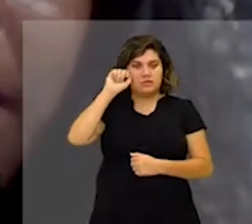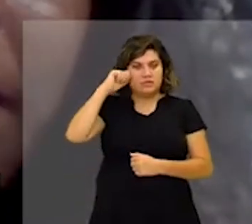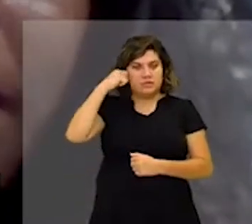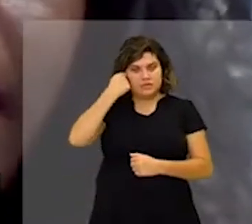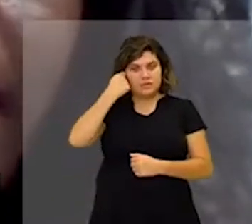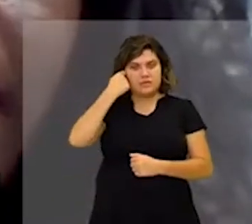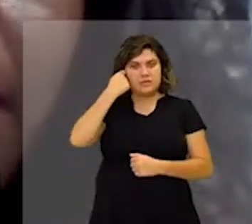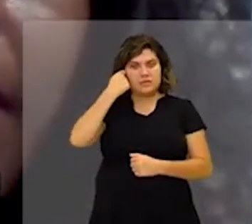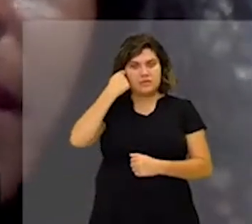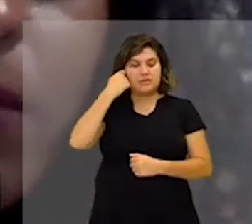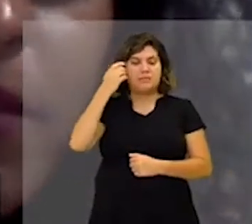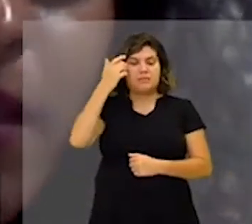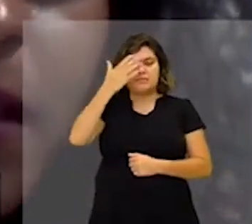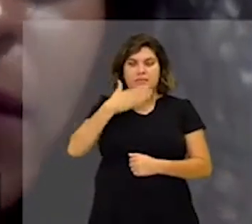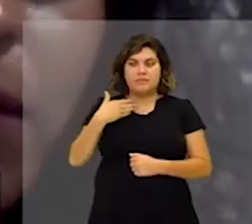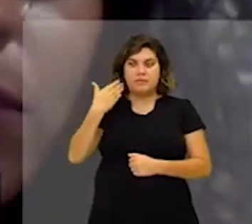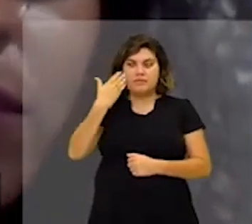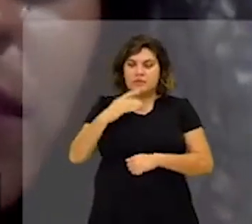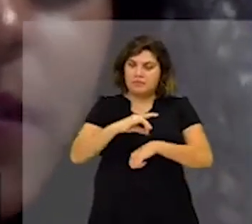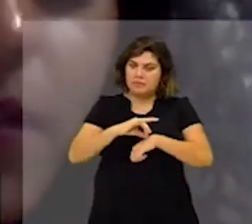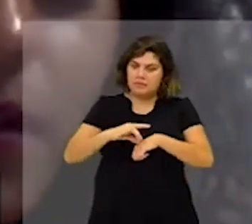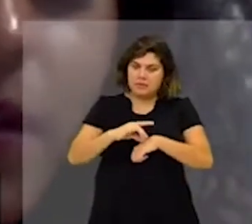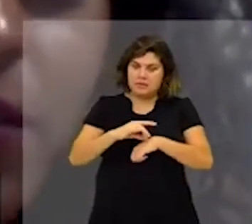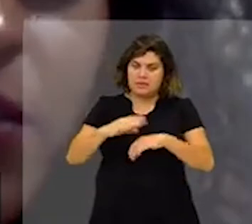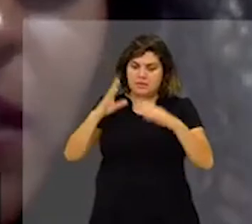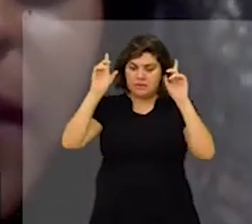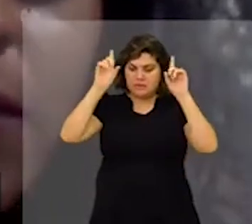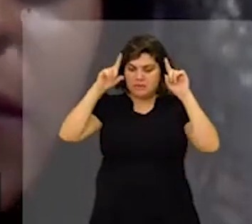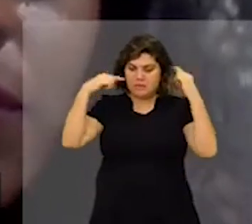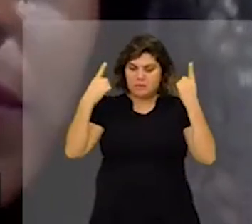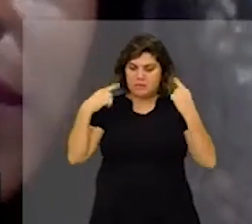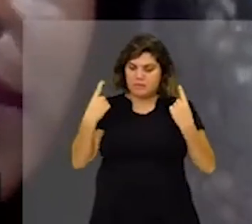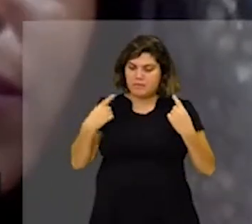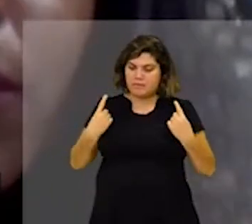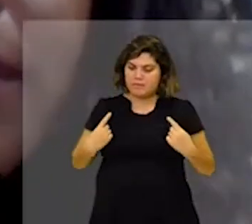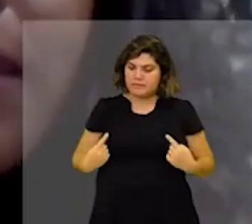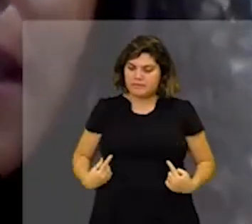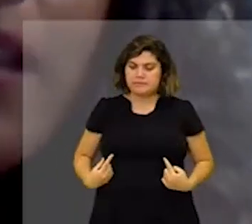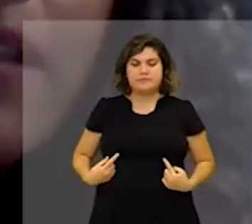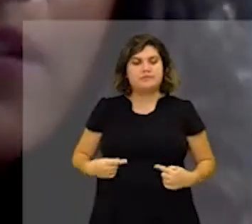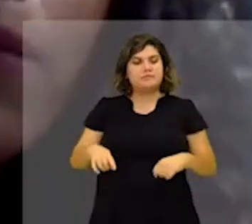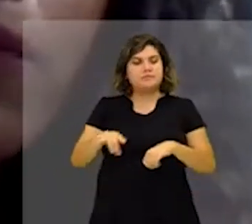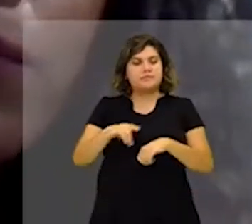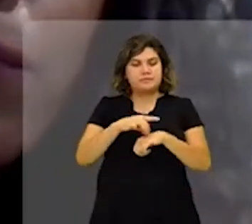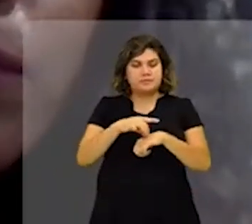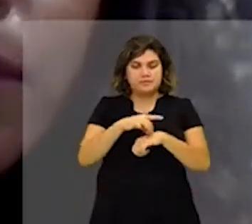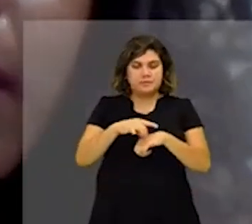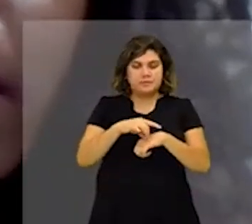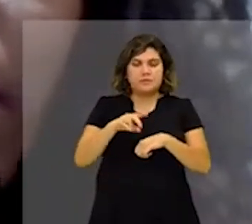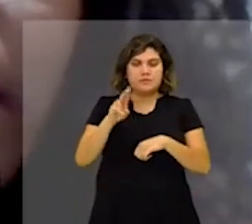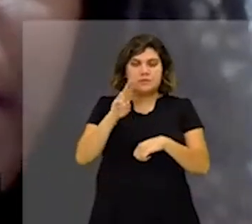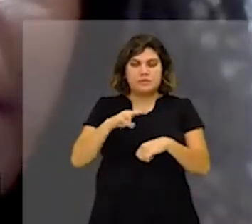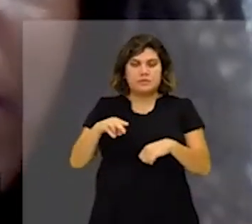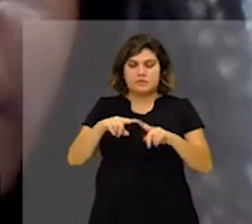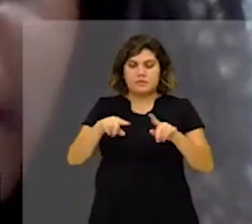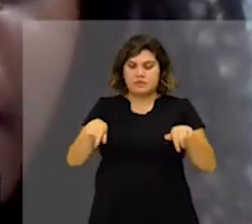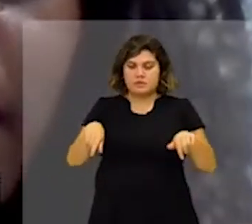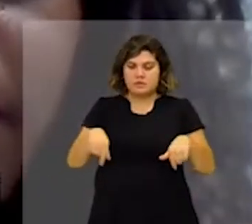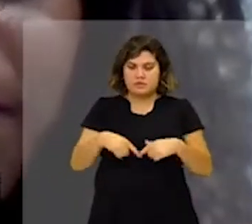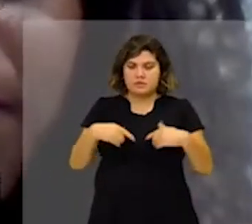preta cabelos negros achados estão a sala com fundo na cor da parede branca